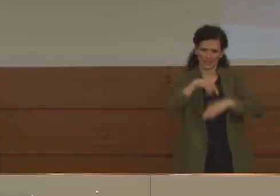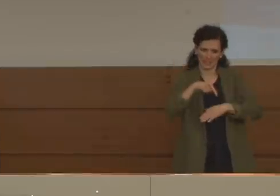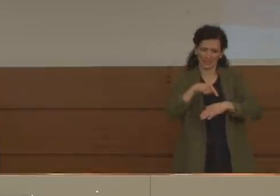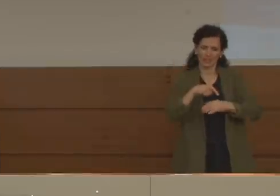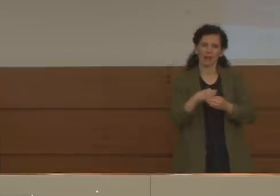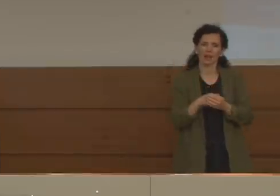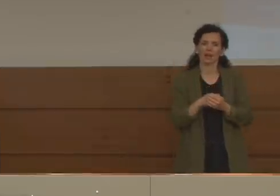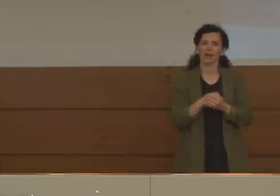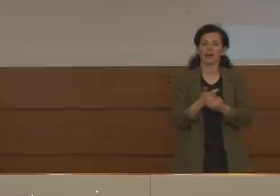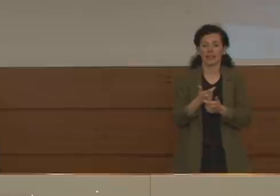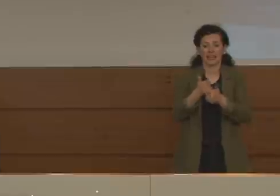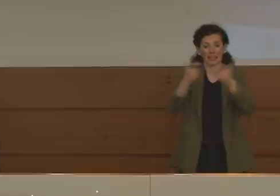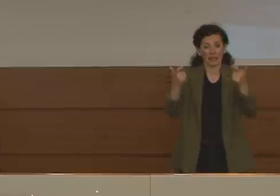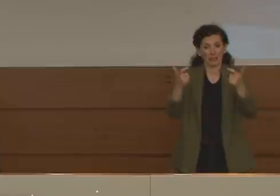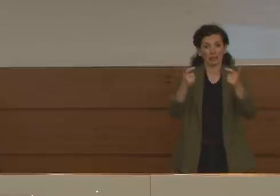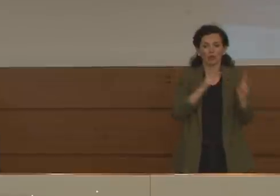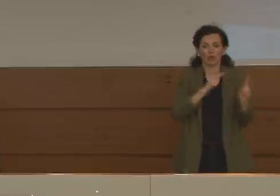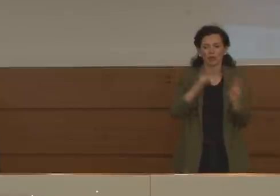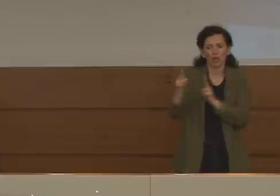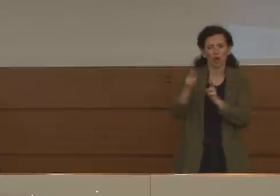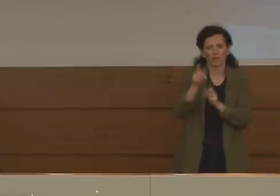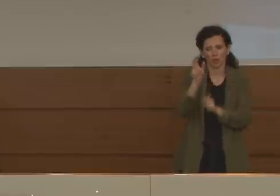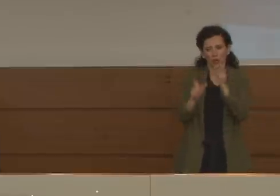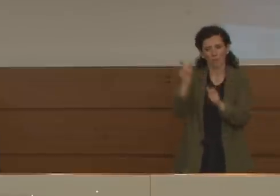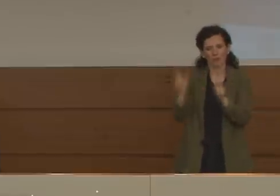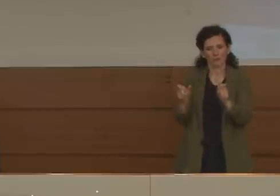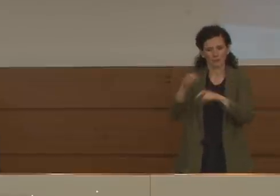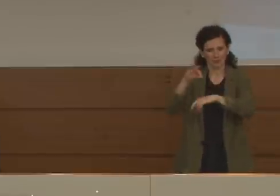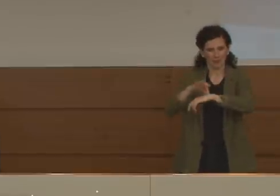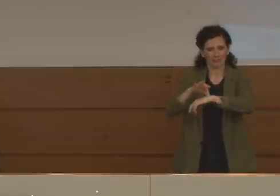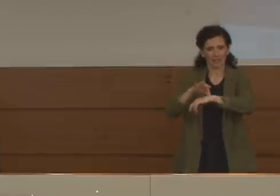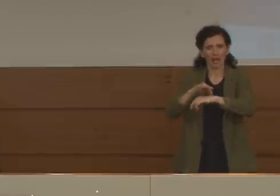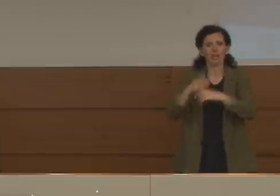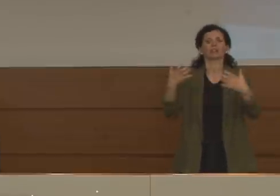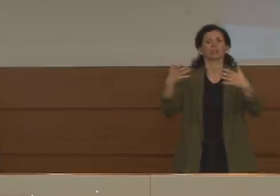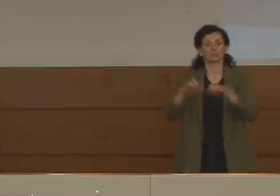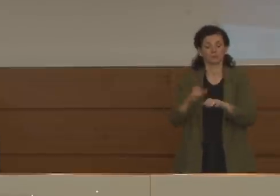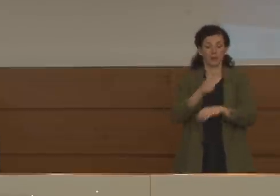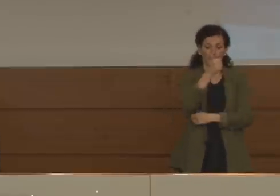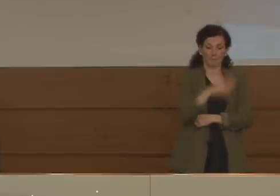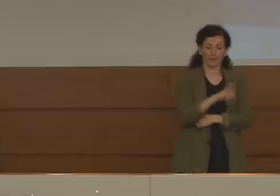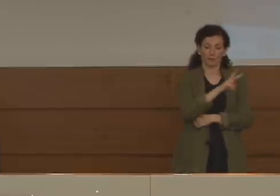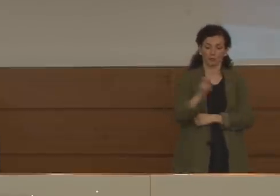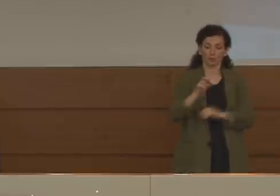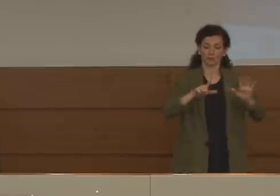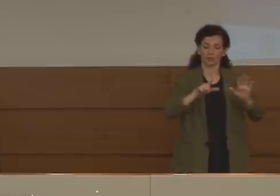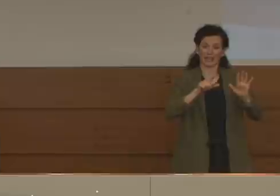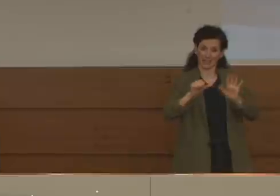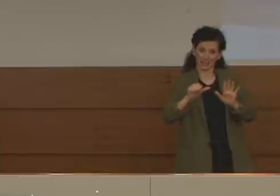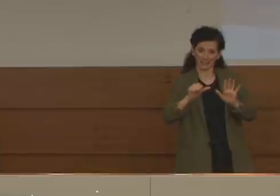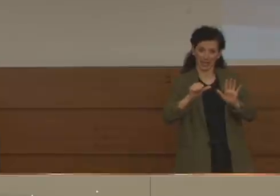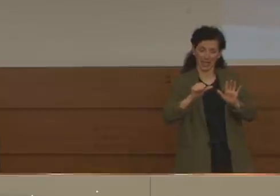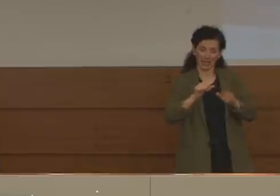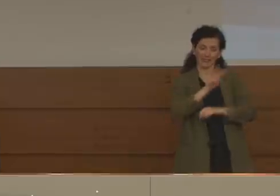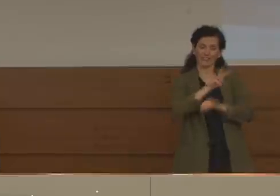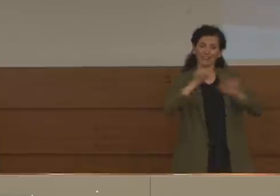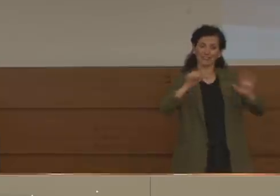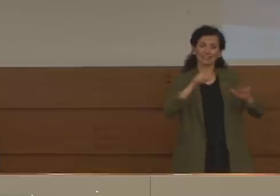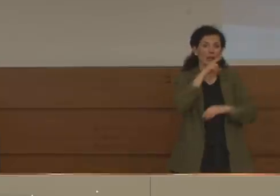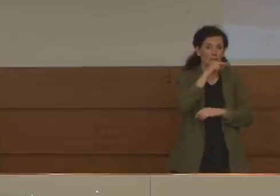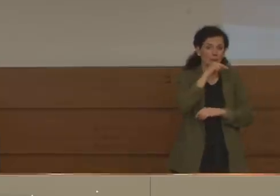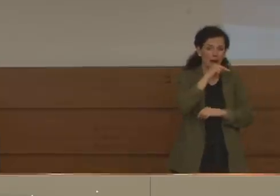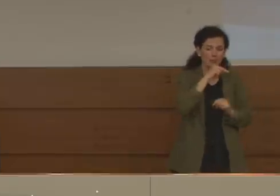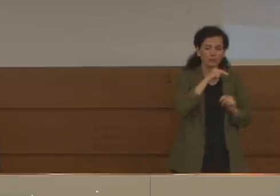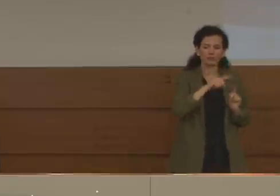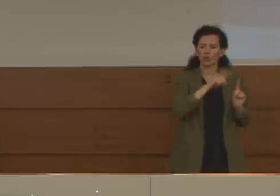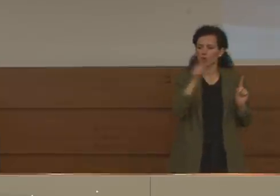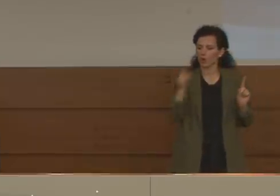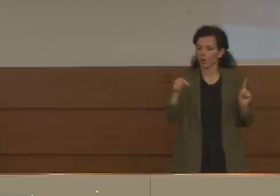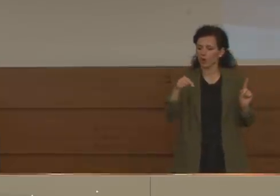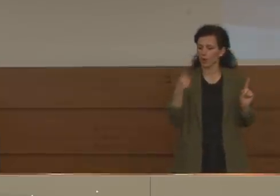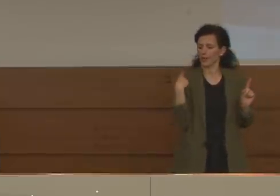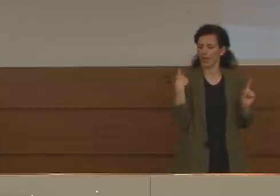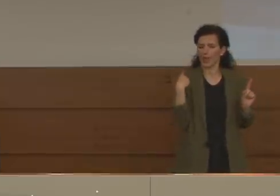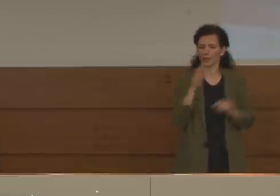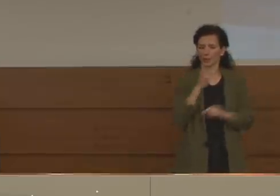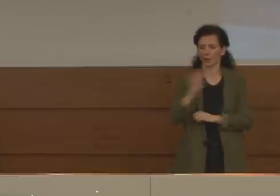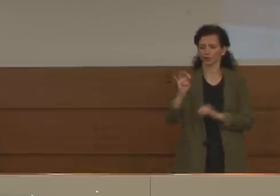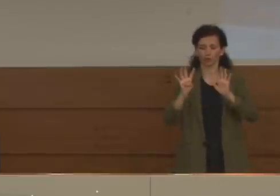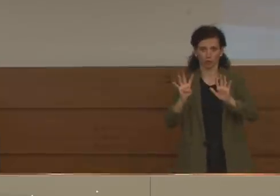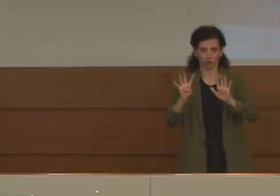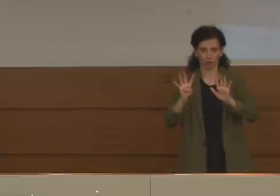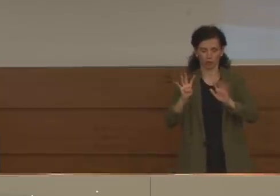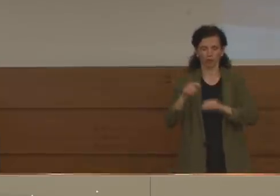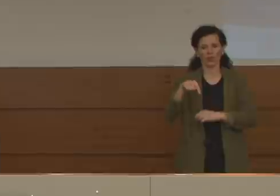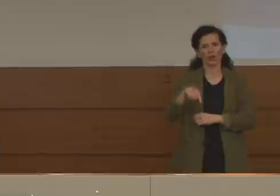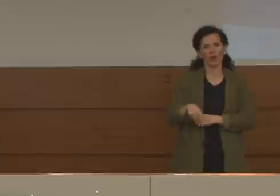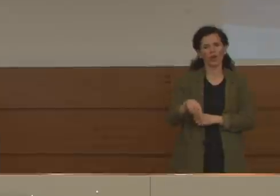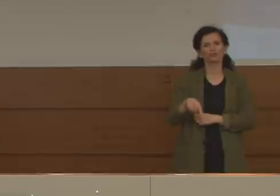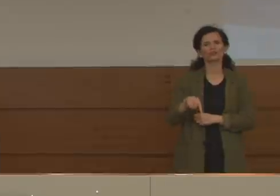dei ricoverati, che sono passati da 1.276 il 26 di marzo, a 409 ieri, a 397 oggi.